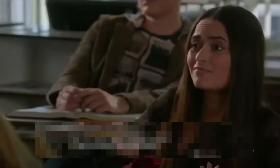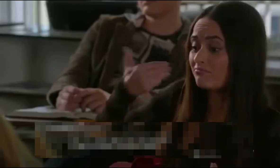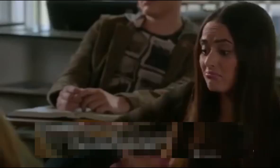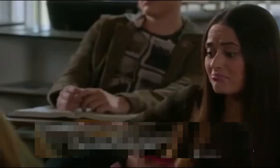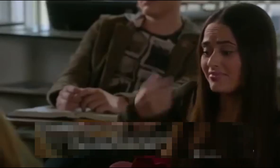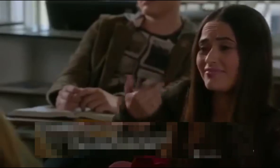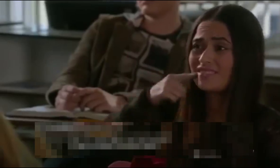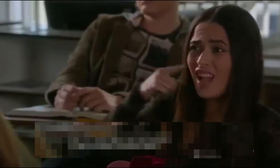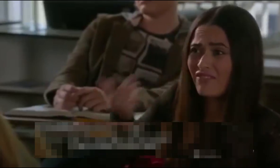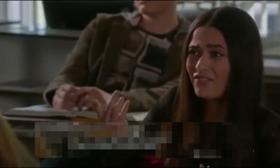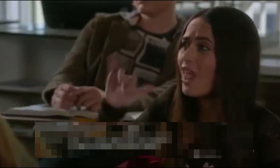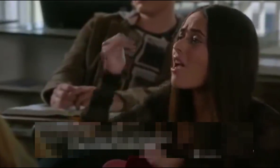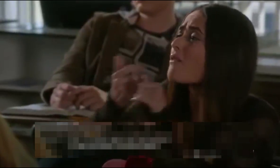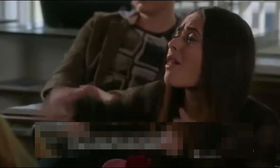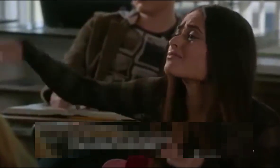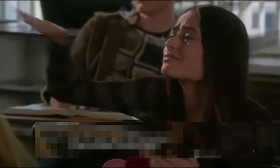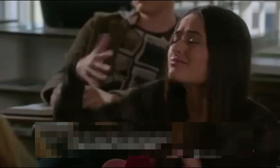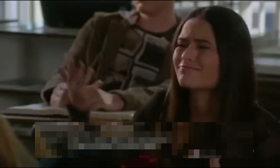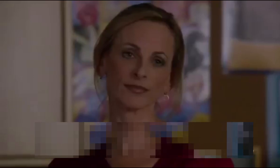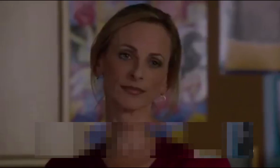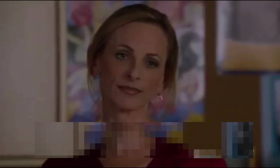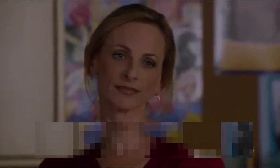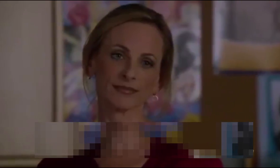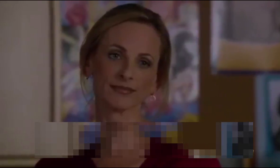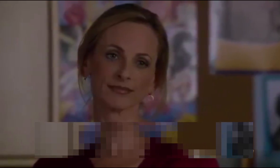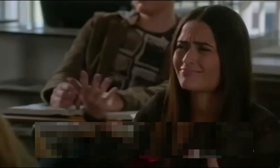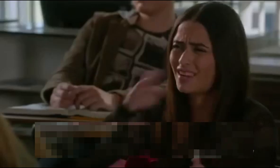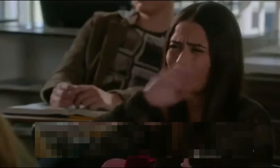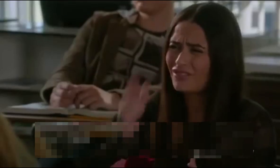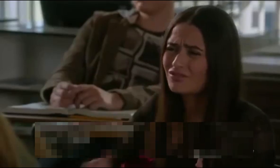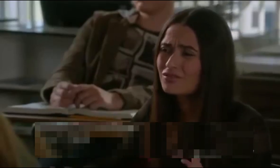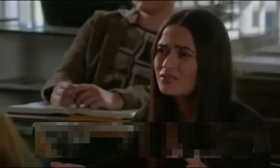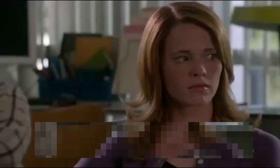Aber ich würde niemals darauf verzichten, taub zu sein, nur um so zu sein wie jeder andere. Niemals.